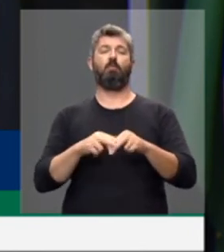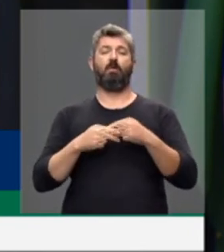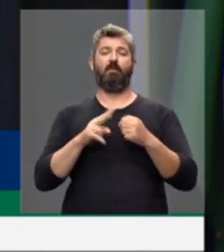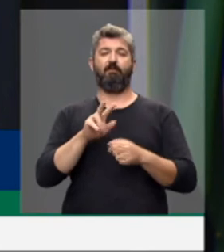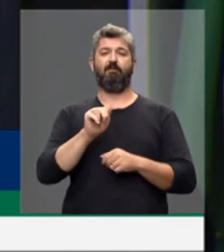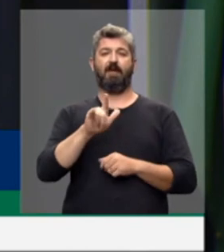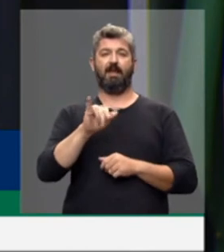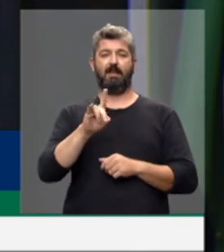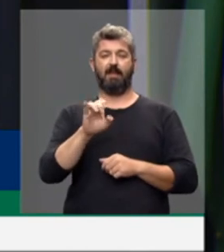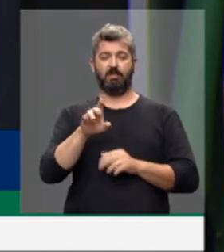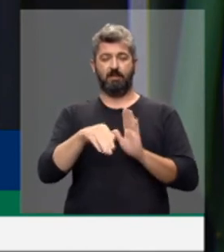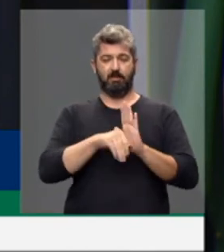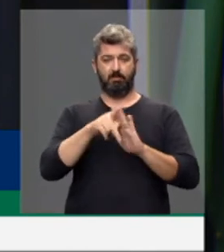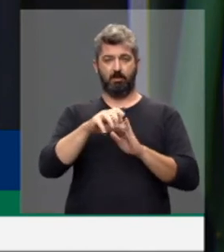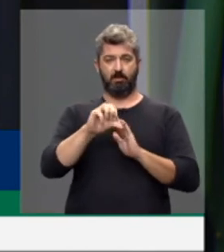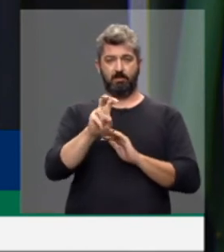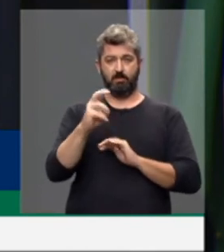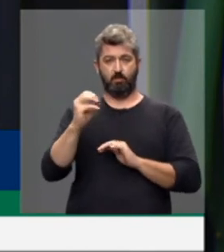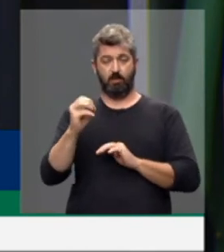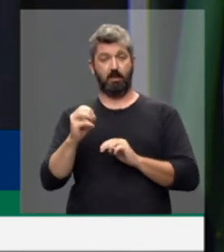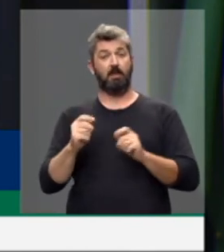ADICIONAL, NA FORMA DO RELATOR QUE PERMITIU OUTRO DISPOSITIVO QUE EXPIROU COM TÉRMINO DA